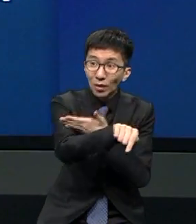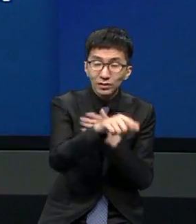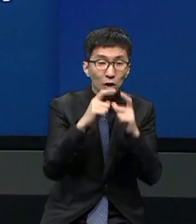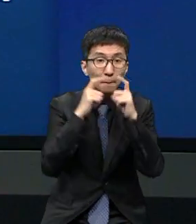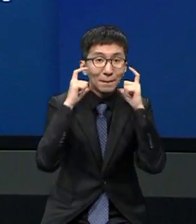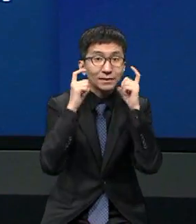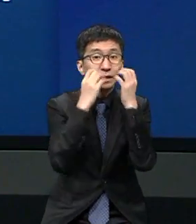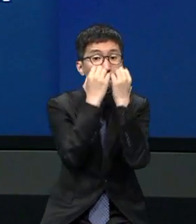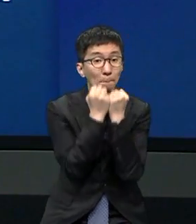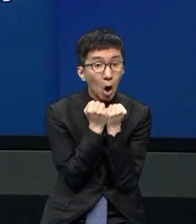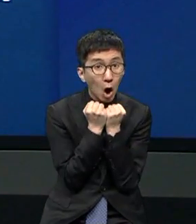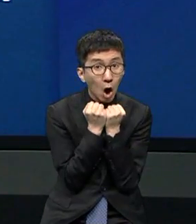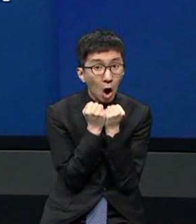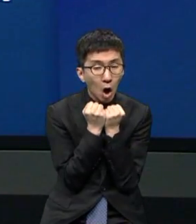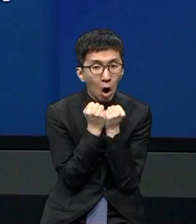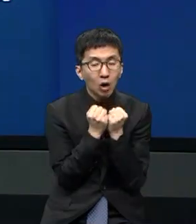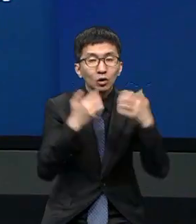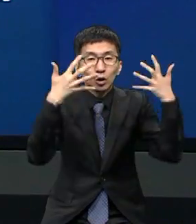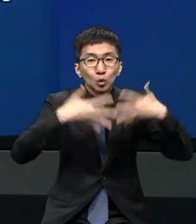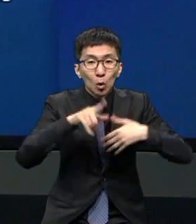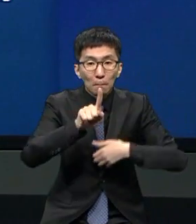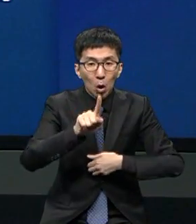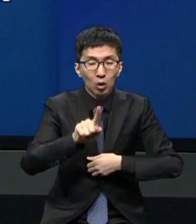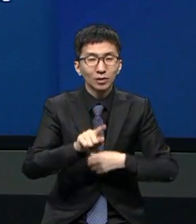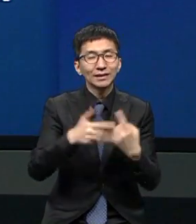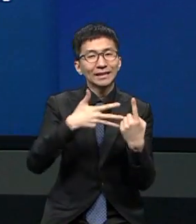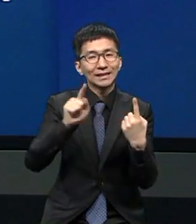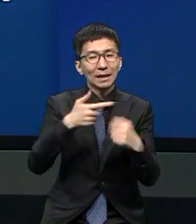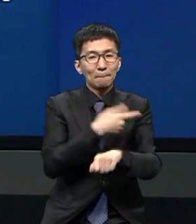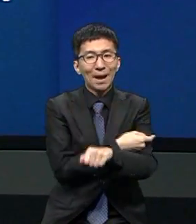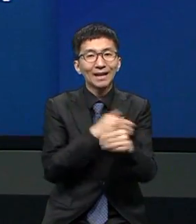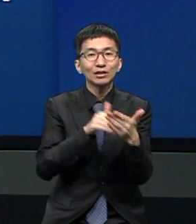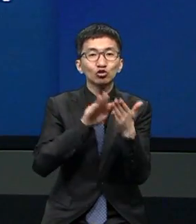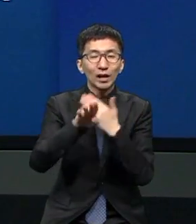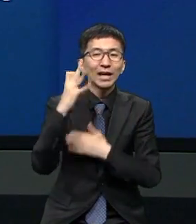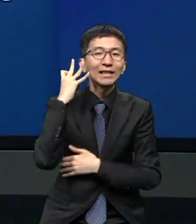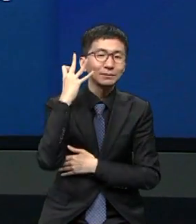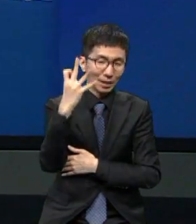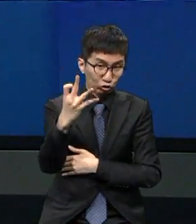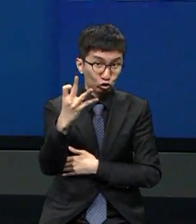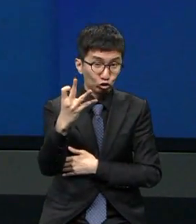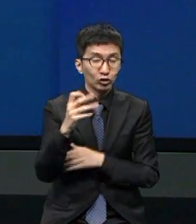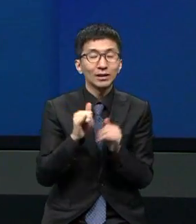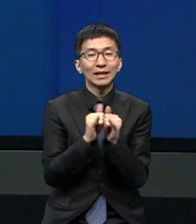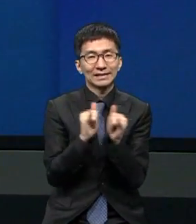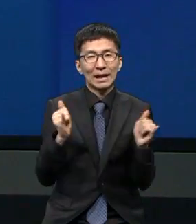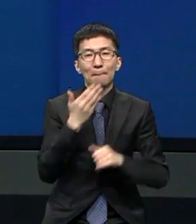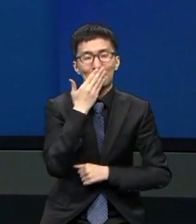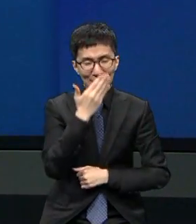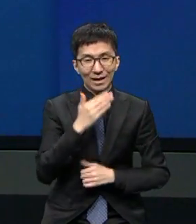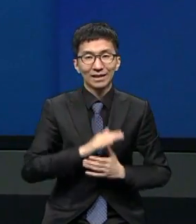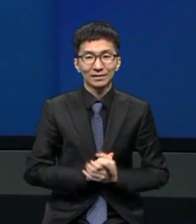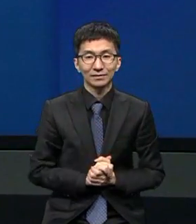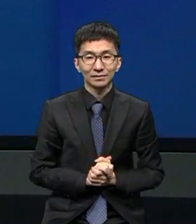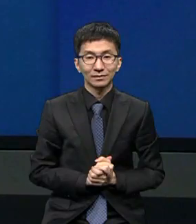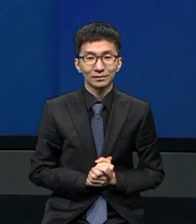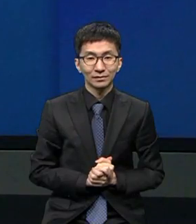(기자) 실외에서 마스크를 벗을 수 있는 최소 자격은 백신 1차 접종 후 14일이 지난 사람부터 생깁니다. 이렇게 한적한 공원에서 산책하거나